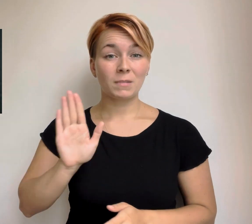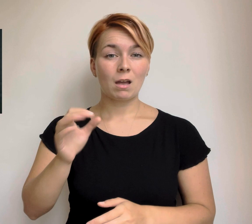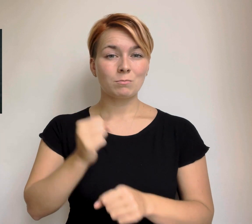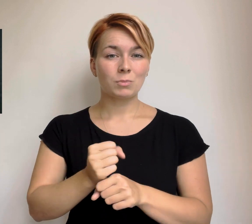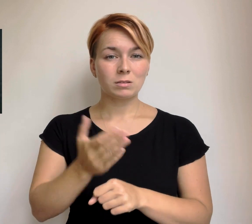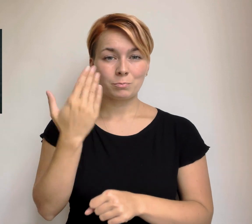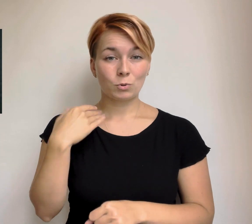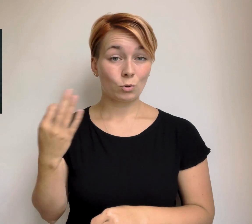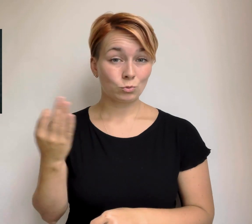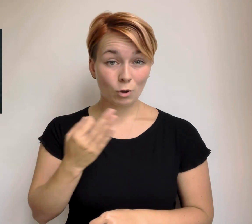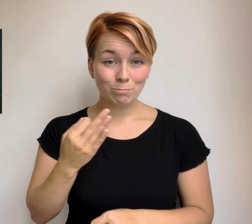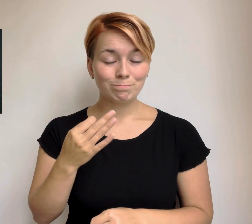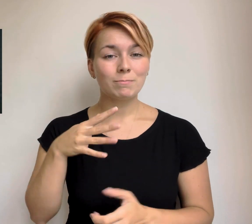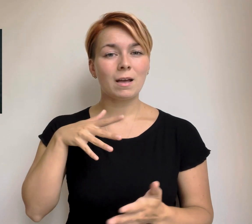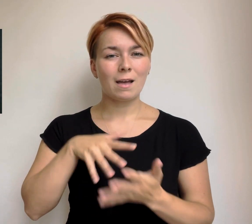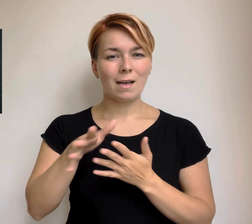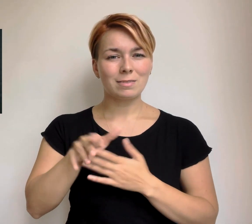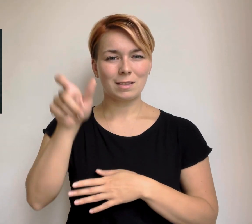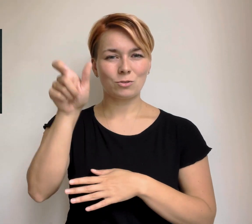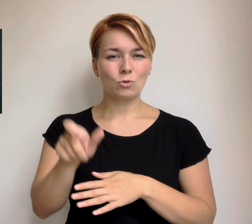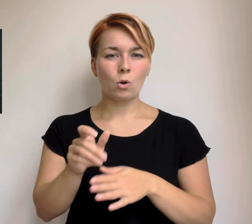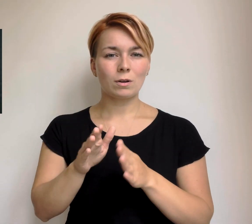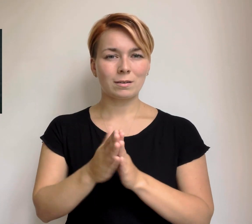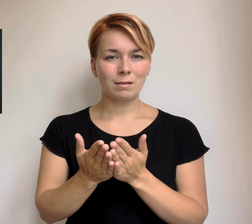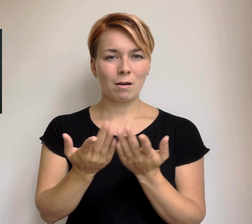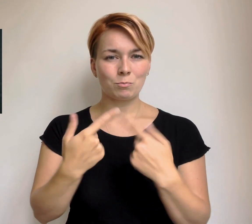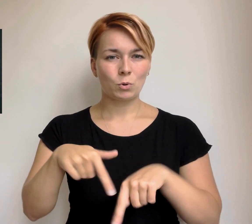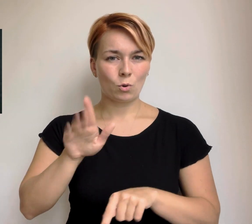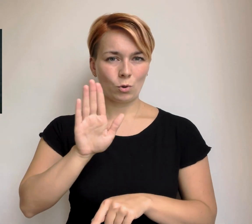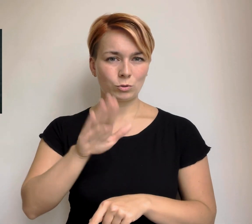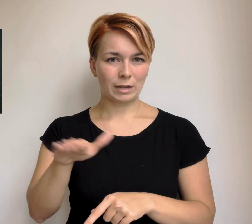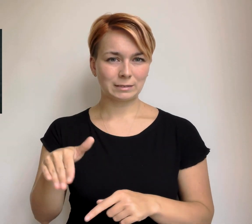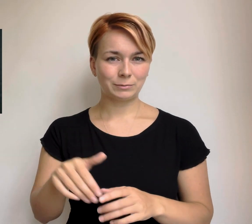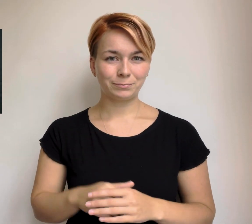a živila se jako editorka knih pro děti.